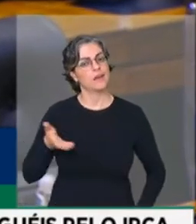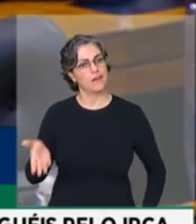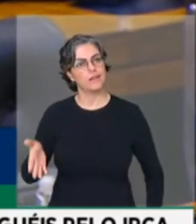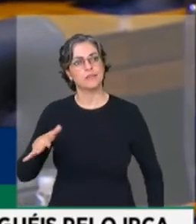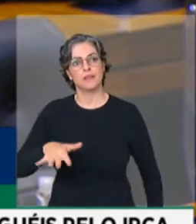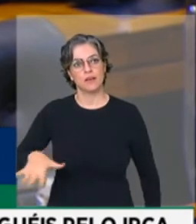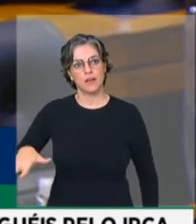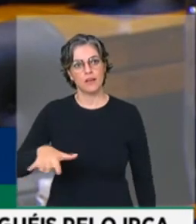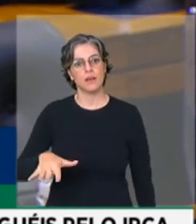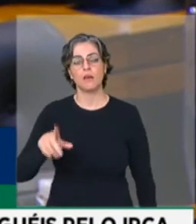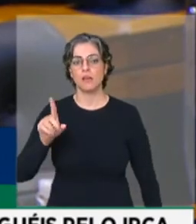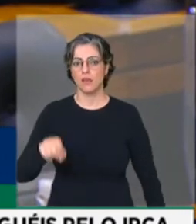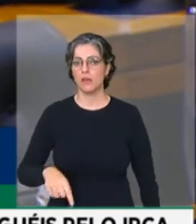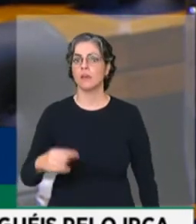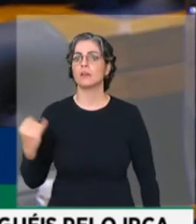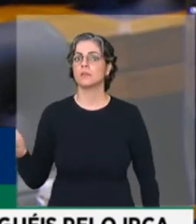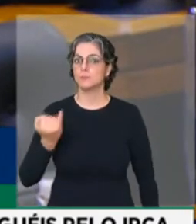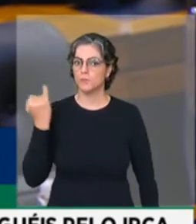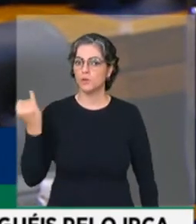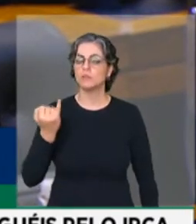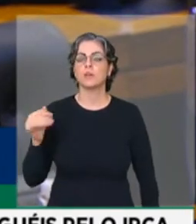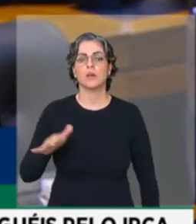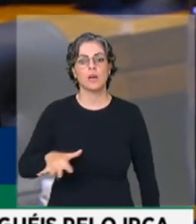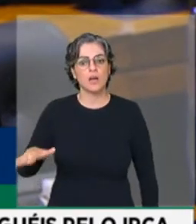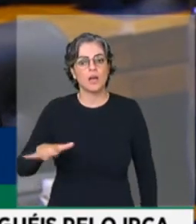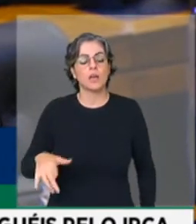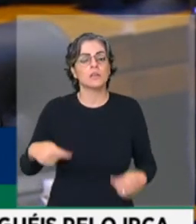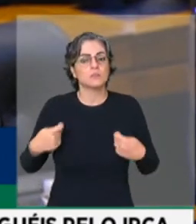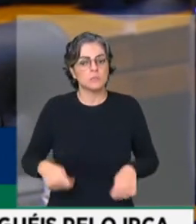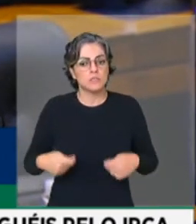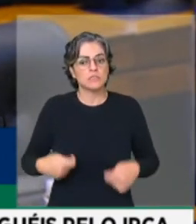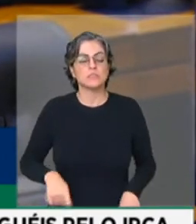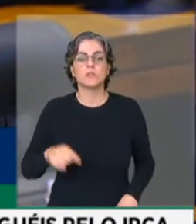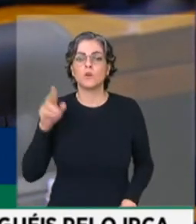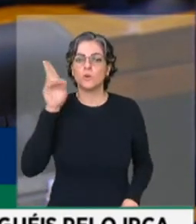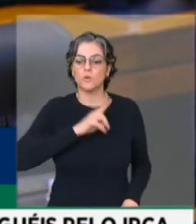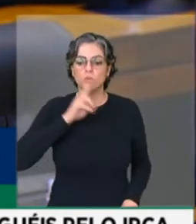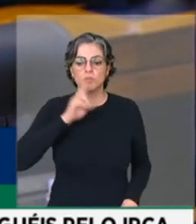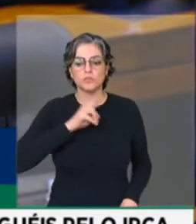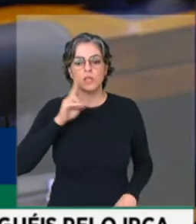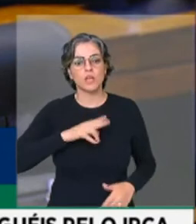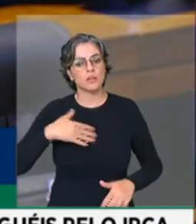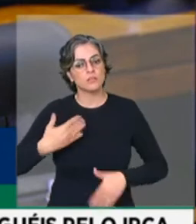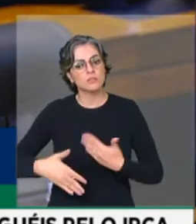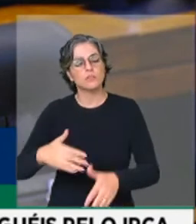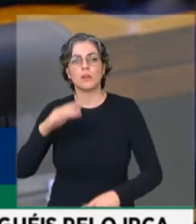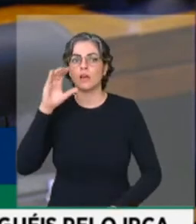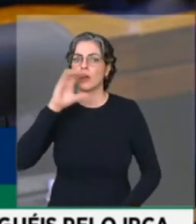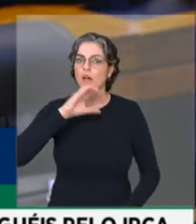IMPORTANTE, SENHOR PRESIDENTE, E QUE PRECISA URGENTEMENTE... DE QUE AS COISAS CAMINHEM O MAIS RÁPIDO POSSÍVEL ESPERAMOS... QUE SEJA SANCIONADO COM RAPIDEZ, PELO